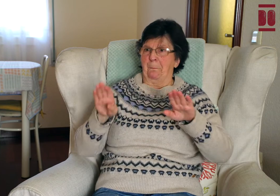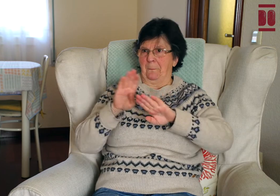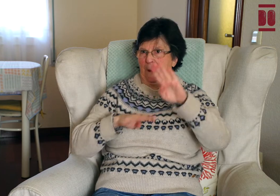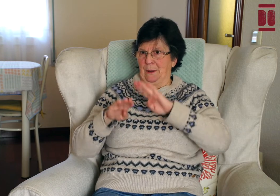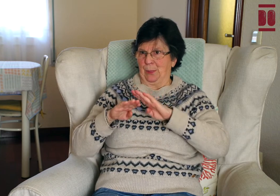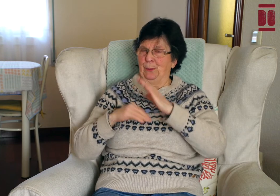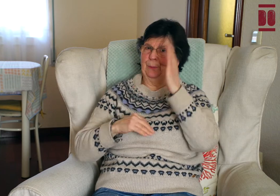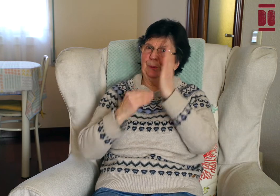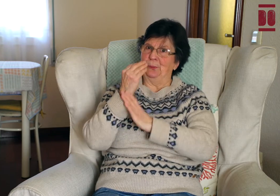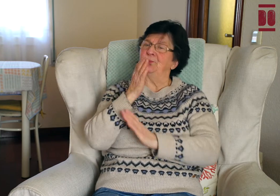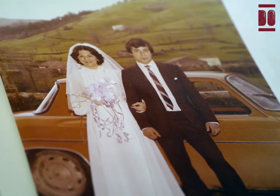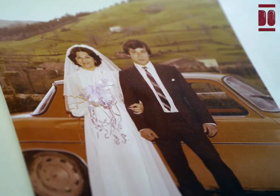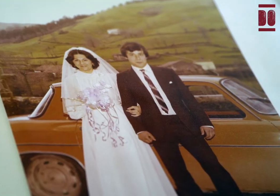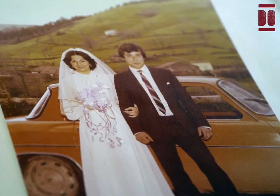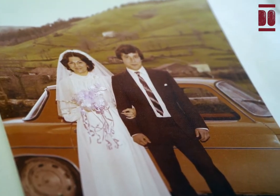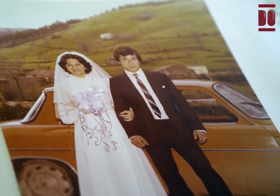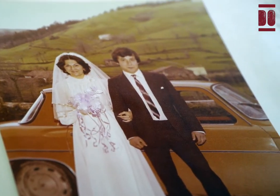y ella nació en febrero.